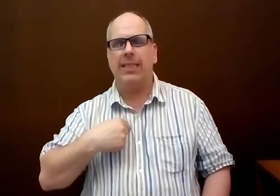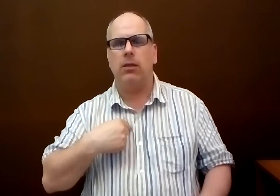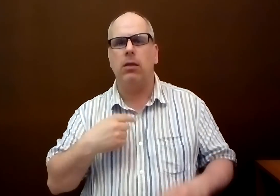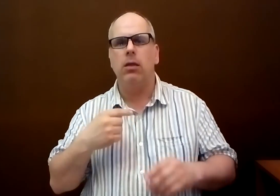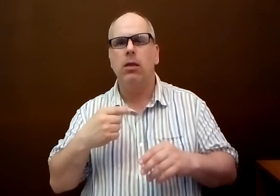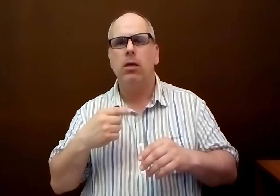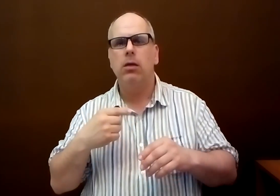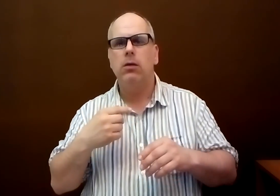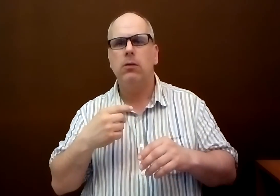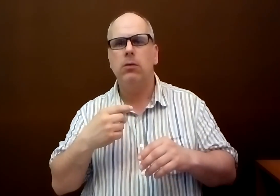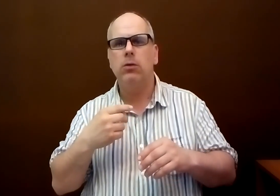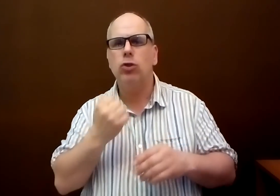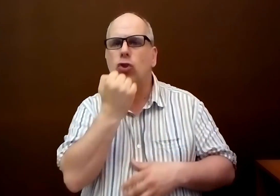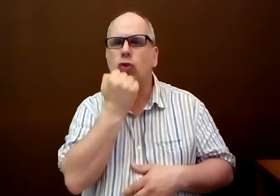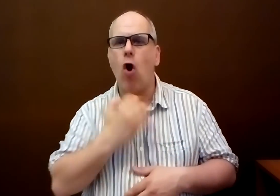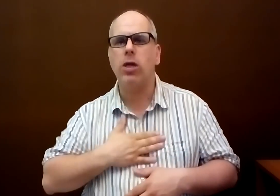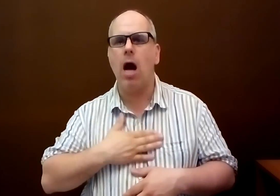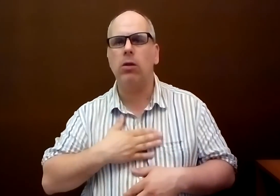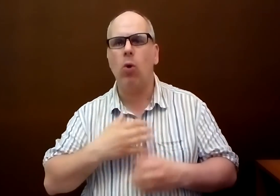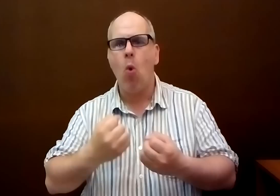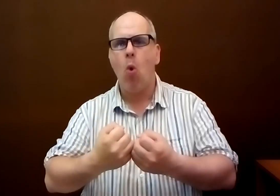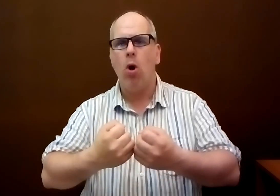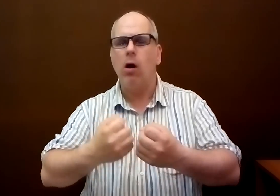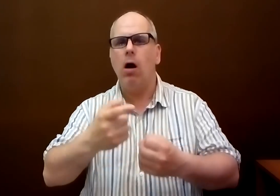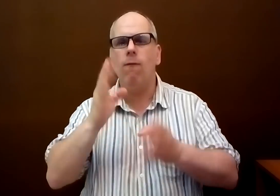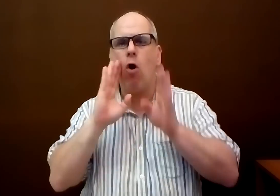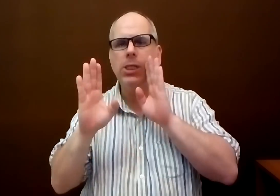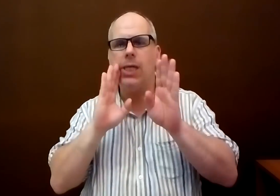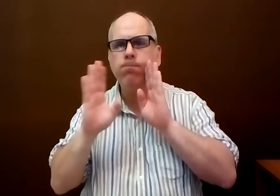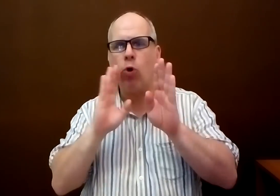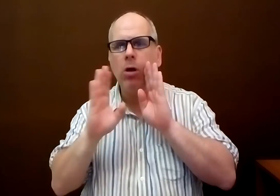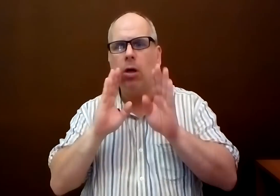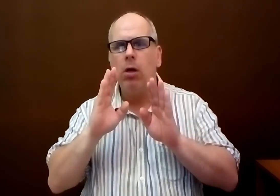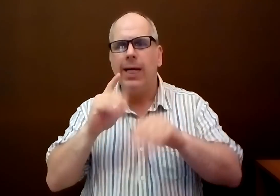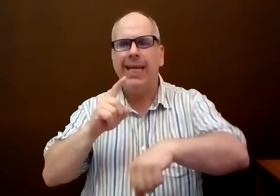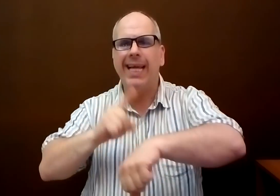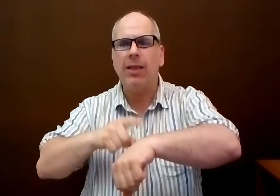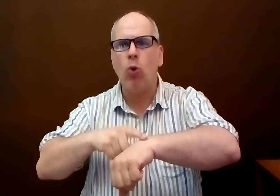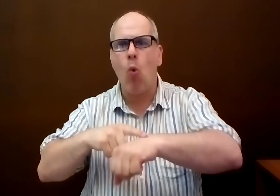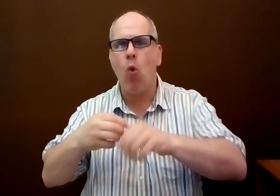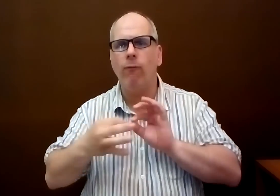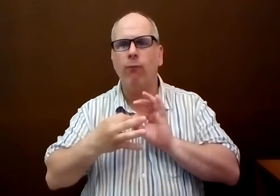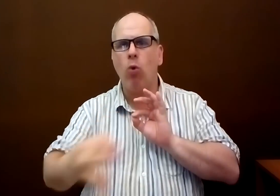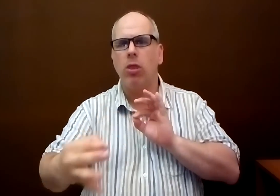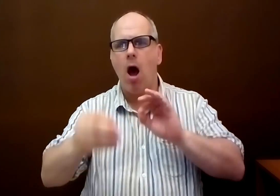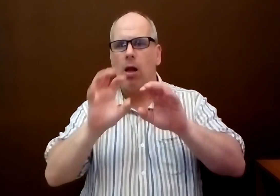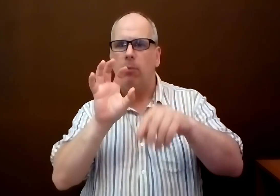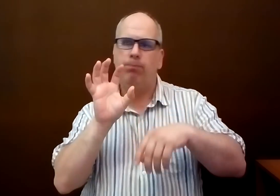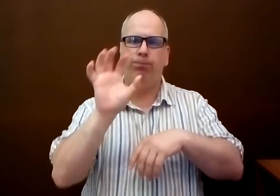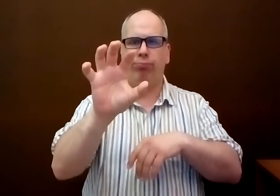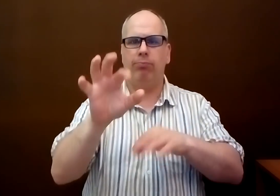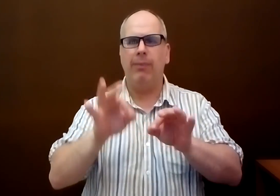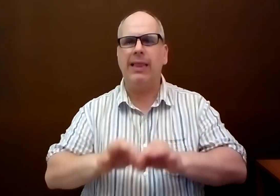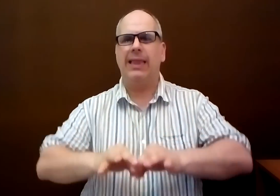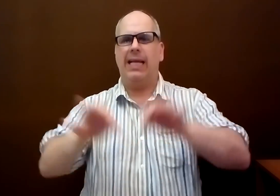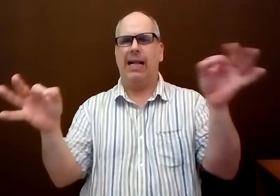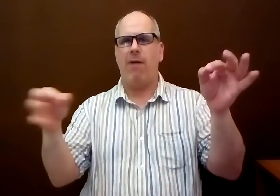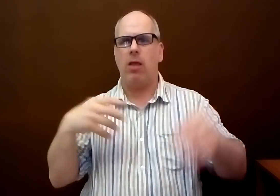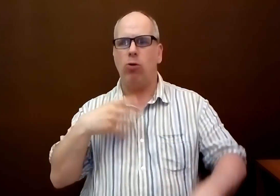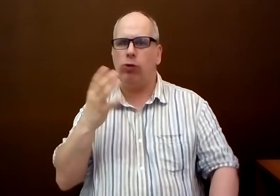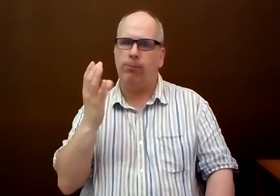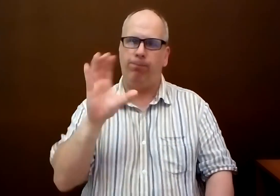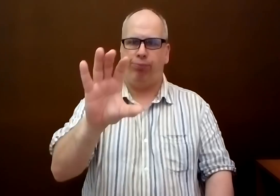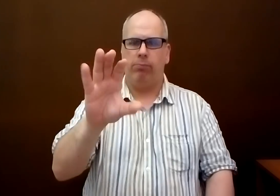Én a saját Facebookos idővonalamra nyílvánosan feltettem ezt videós kommentemet